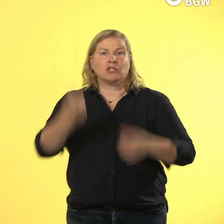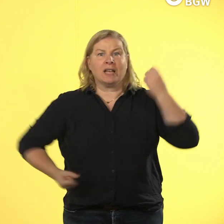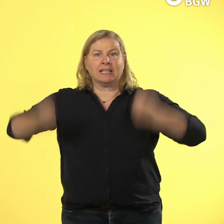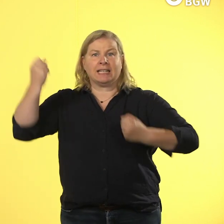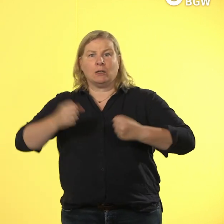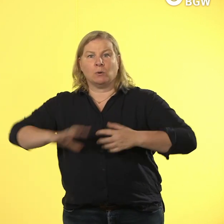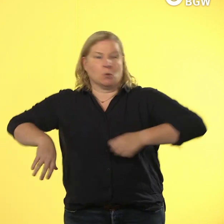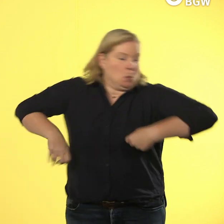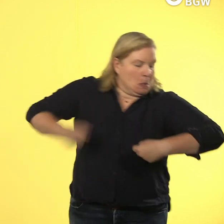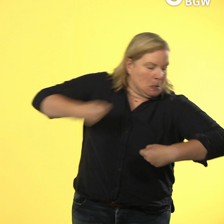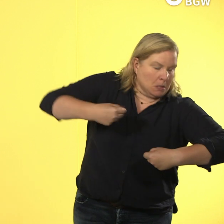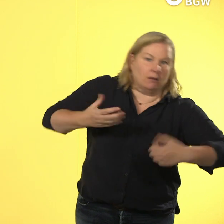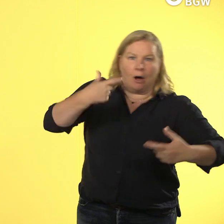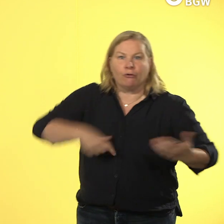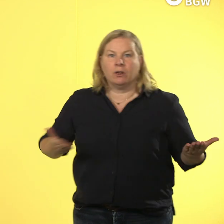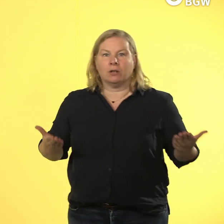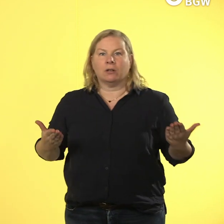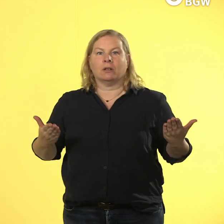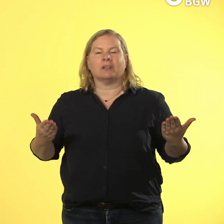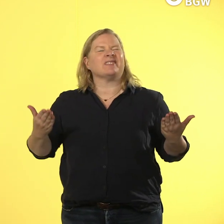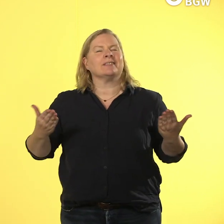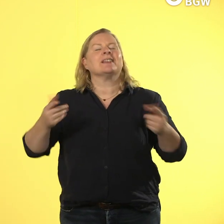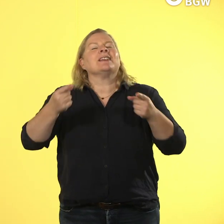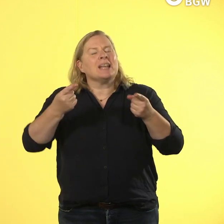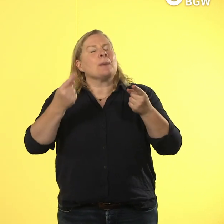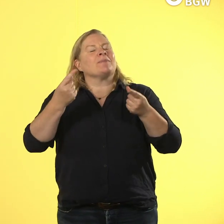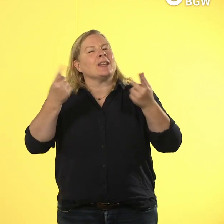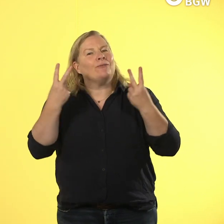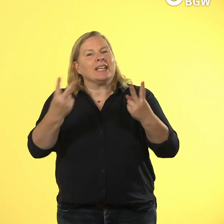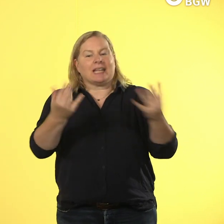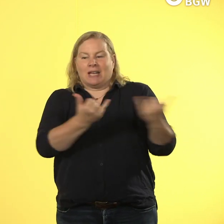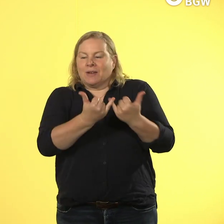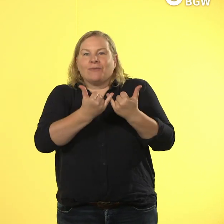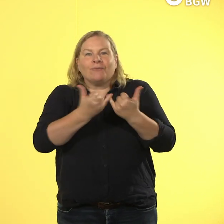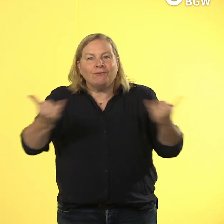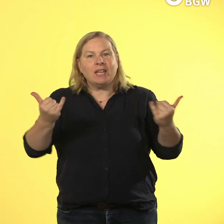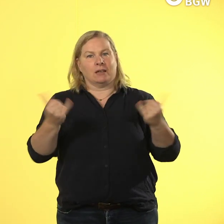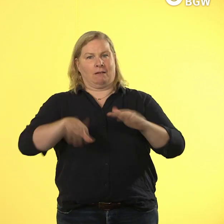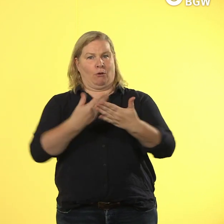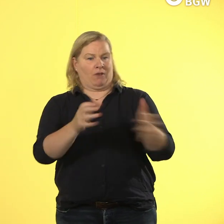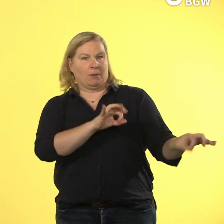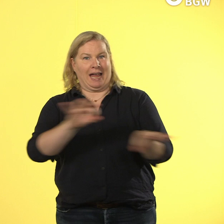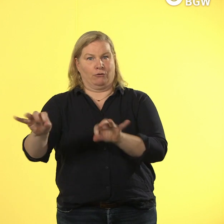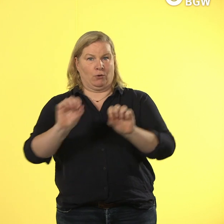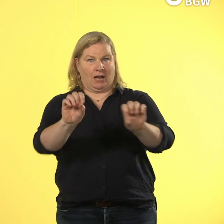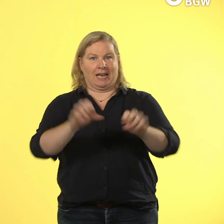Das kann jeder und jede für sich selbst entscheiden. Sie alle im Team 17A, die wir diesen Tag vor uns haben,